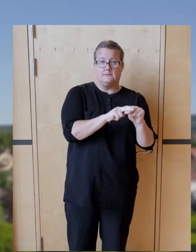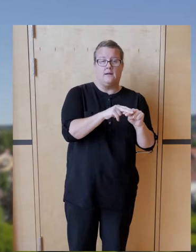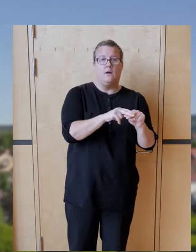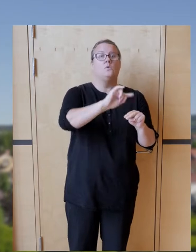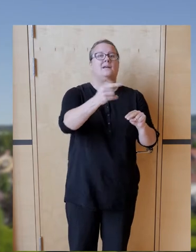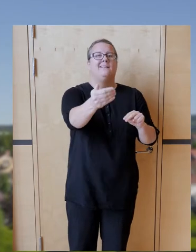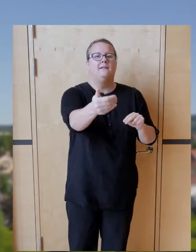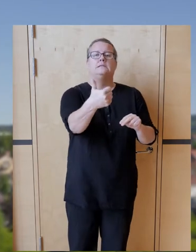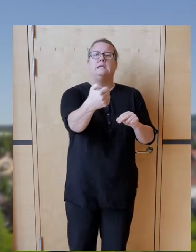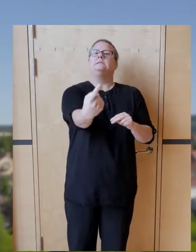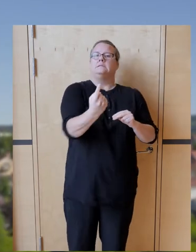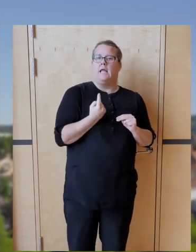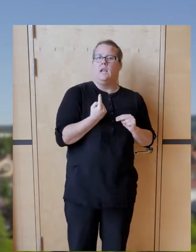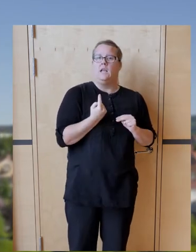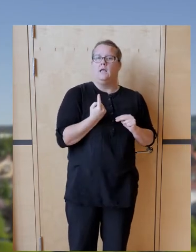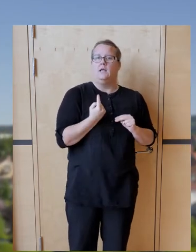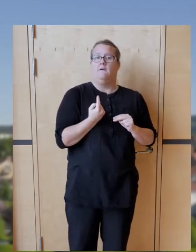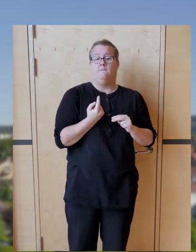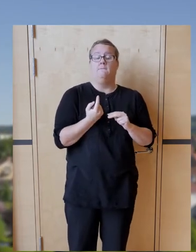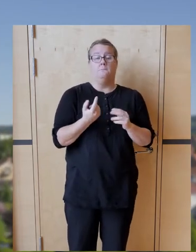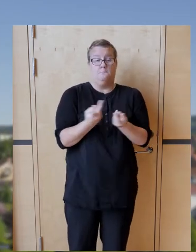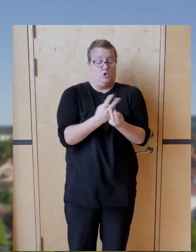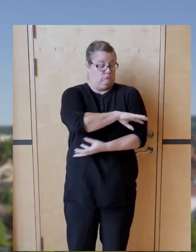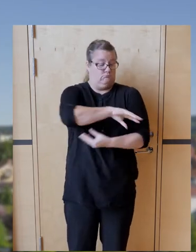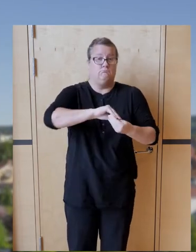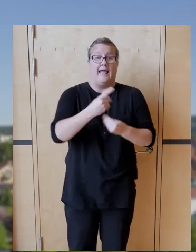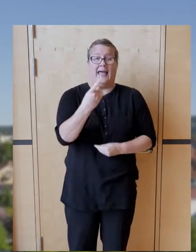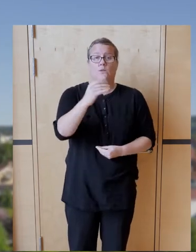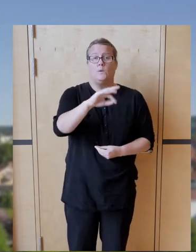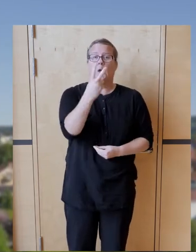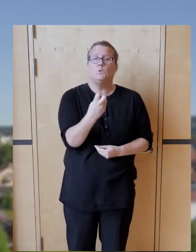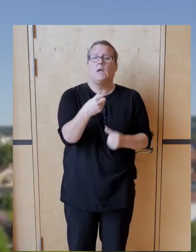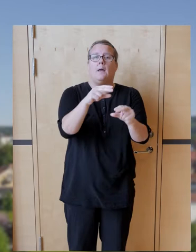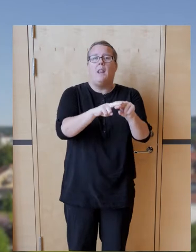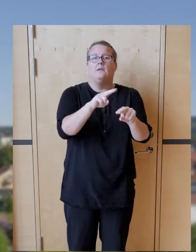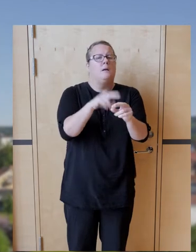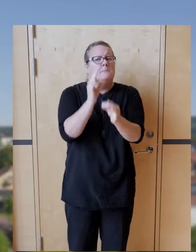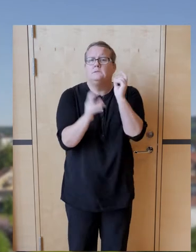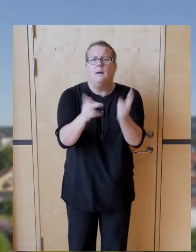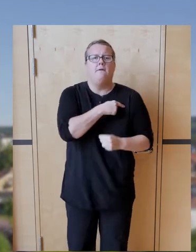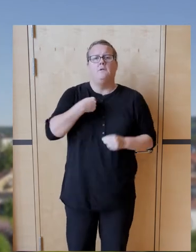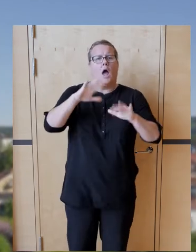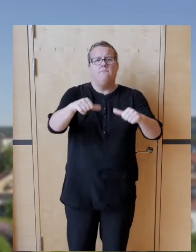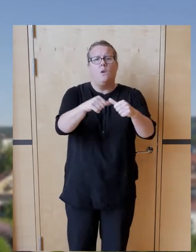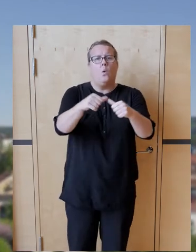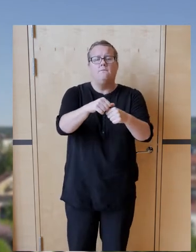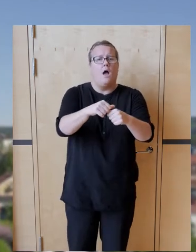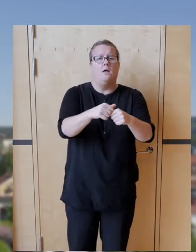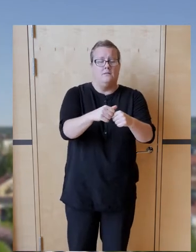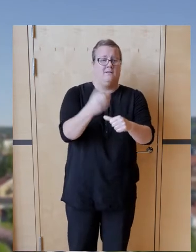160 platser i Nalles 120 platser precis som jag lova Skellefteå boorna inför valet 2018